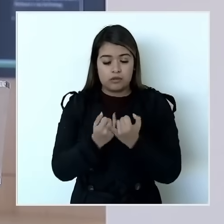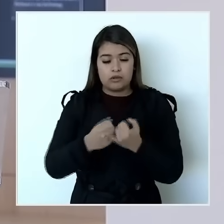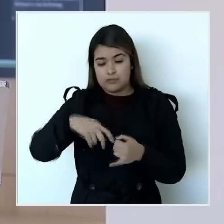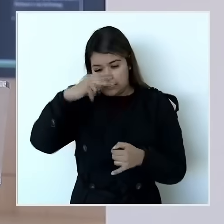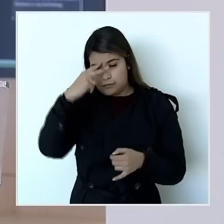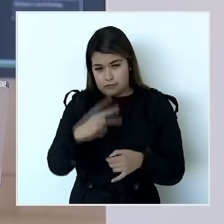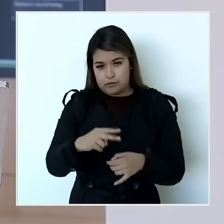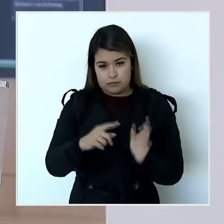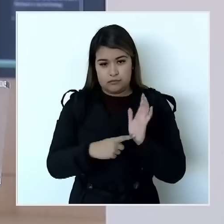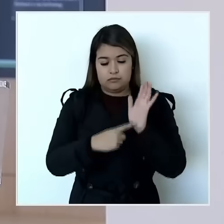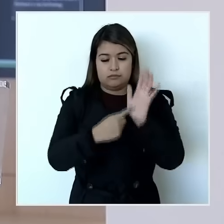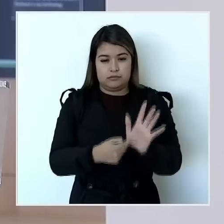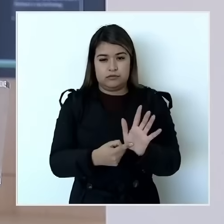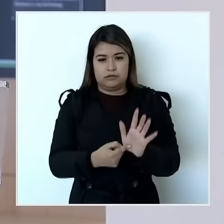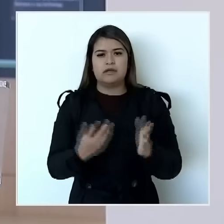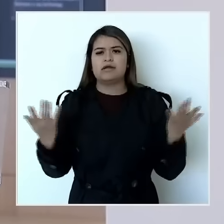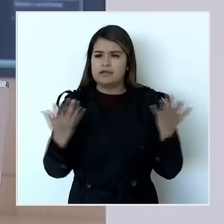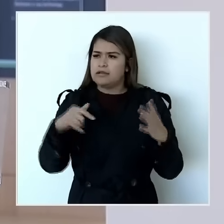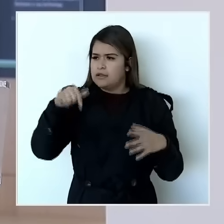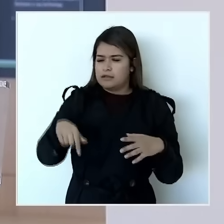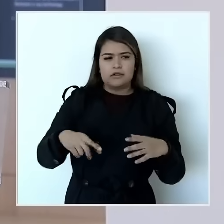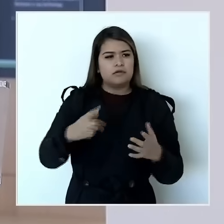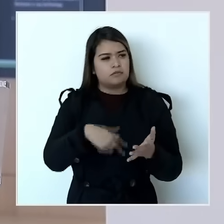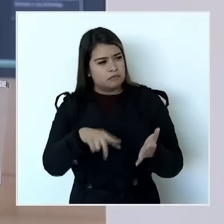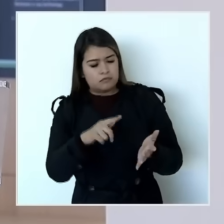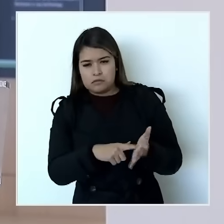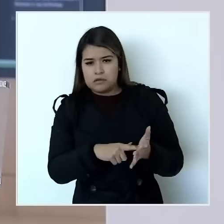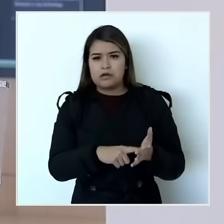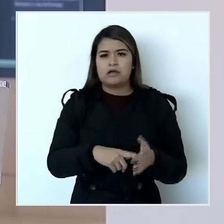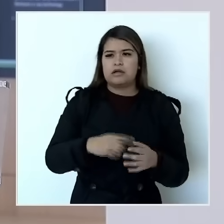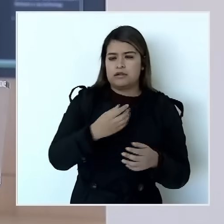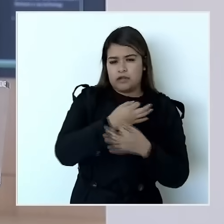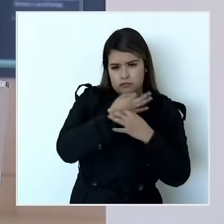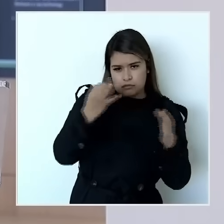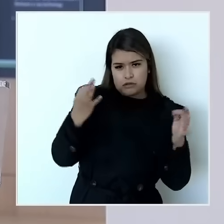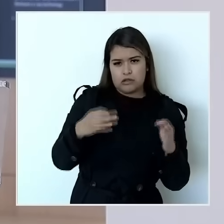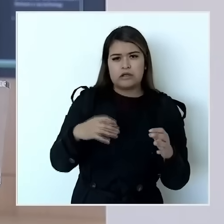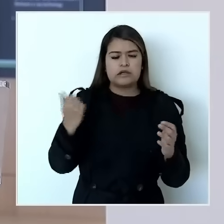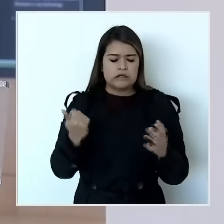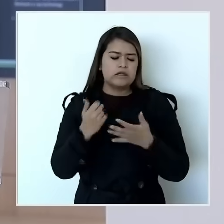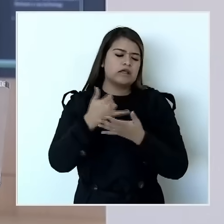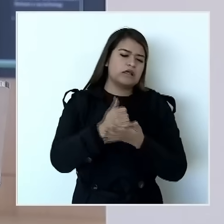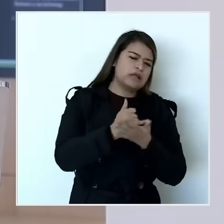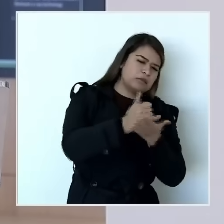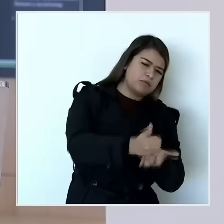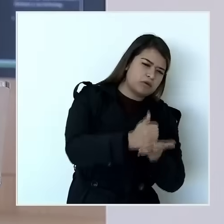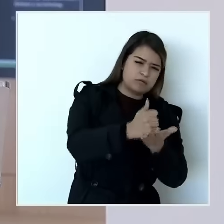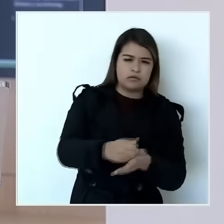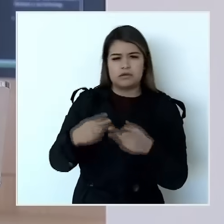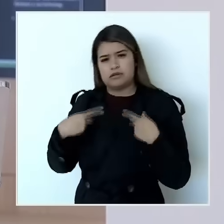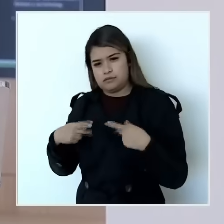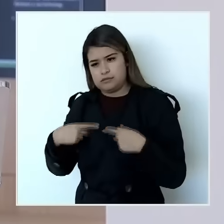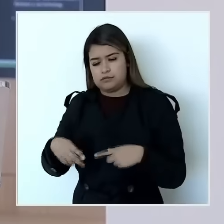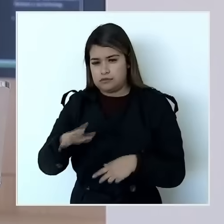realizar acciones cívicas y obras sociales que tiendan al progreso del país. Quiero destacar que